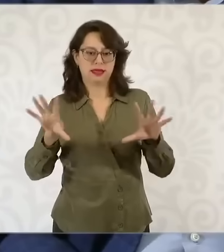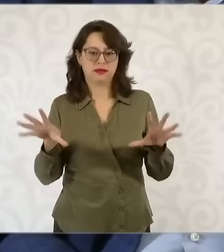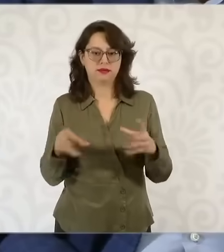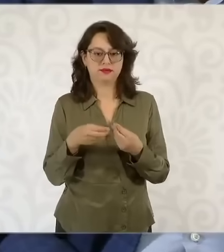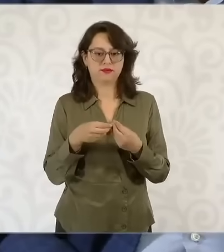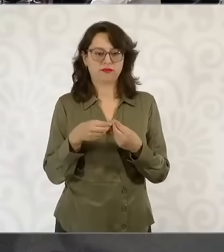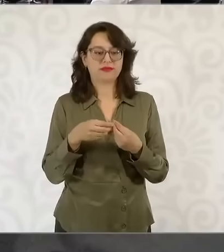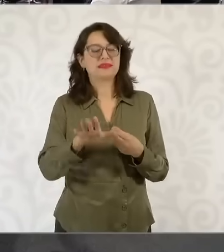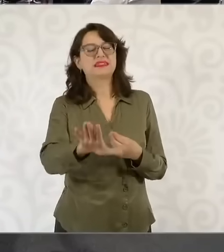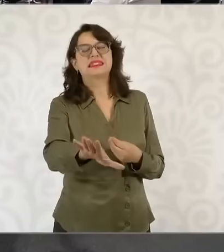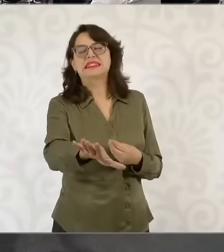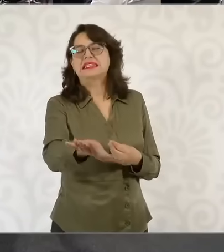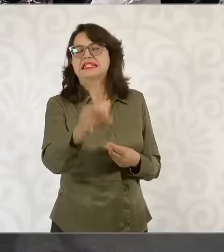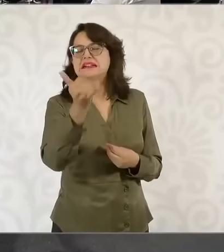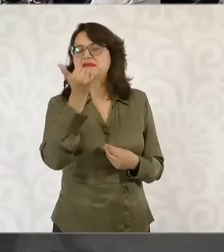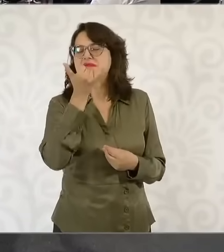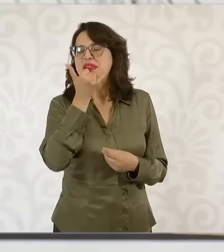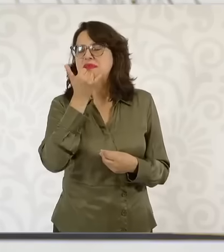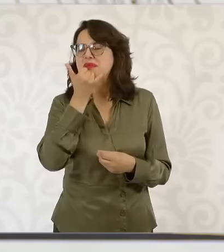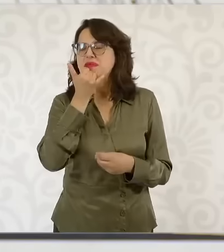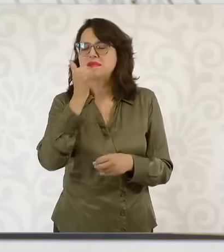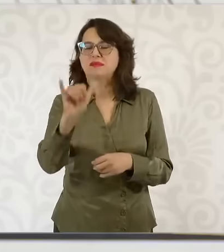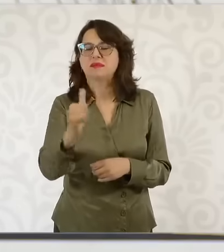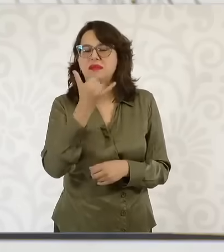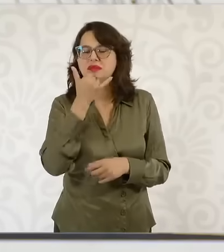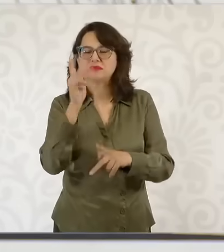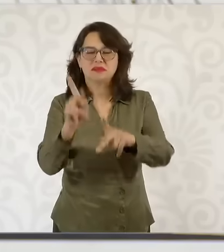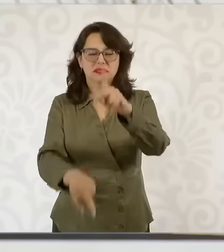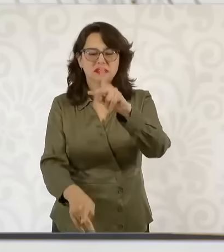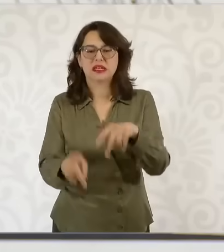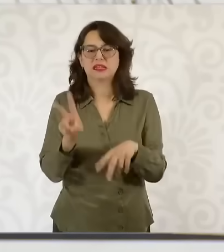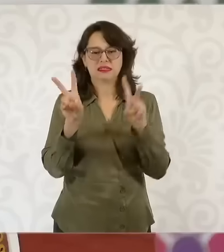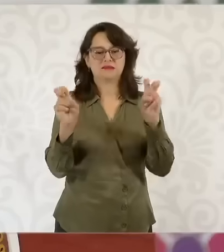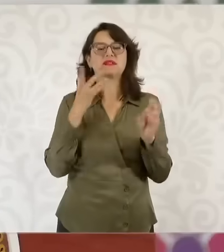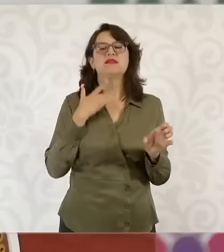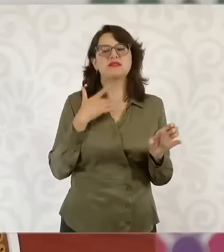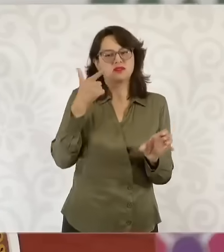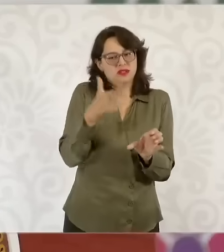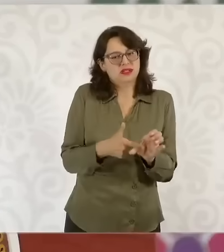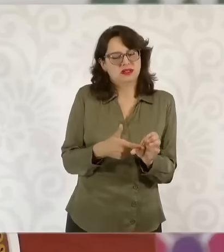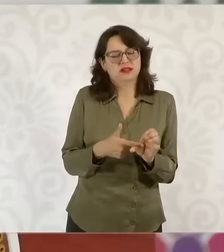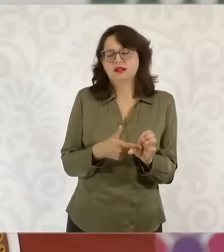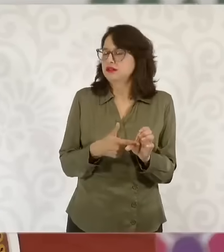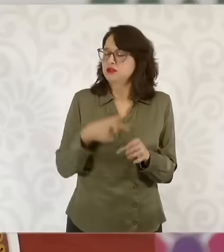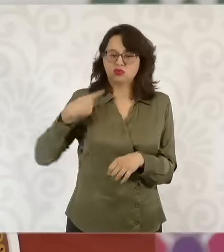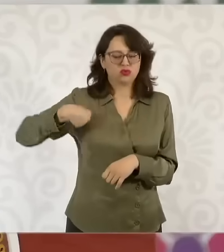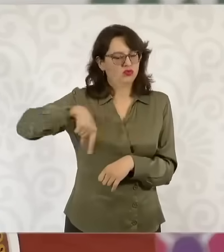Nada más sobre sobre el huachicol. se vamos a llegar hasta las últimas consecuencias. O sea,